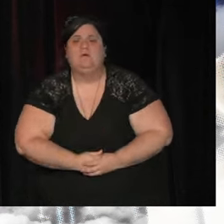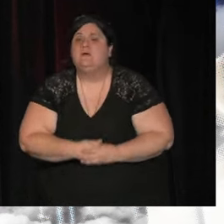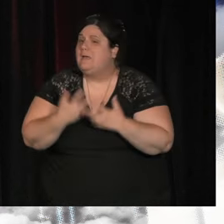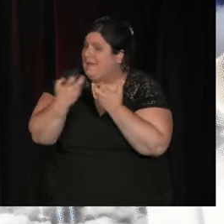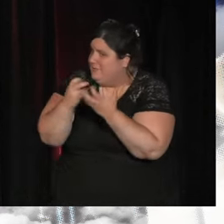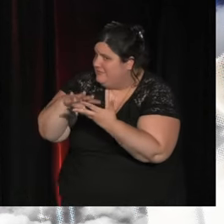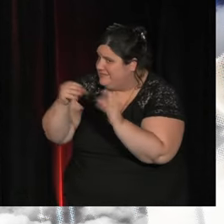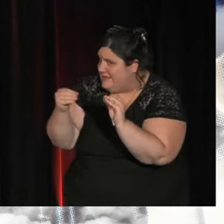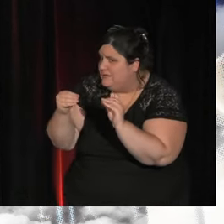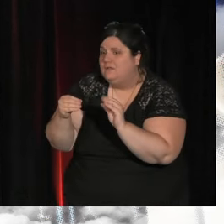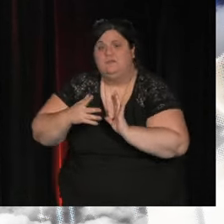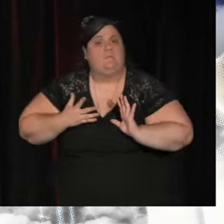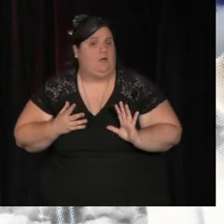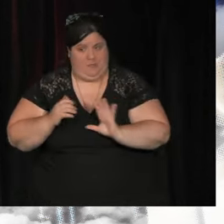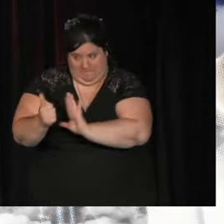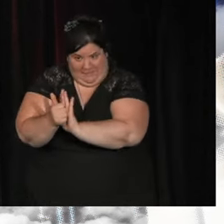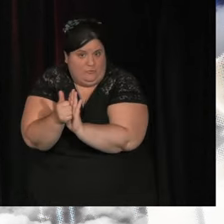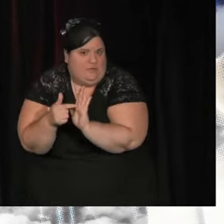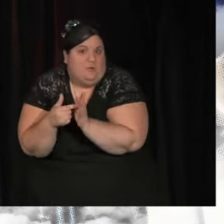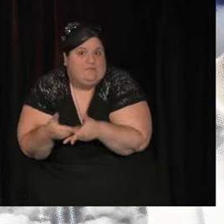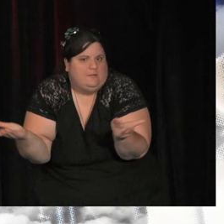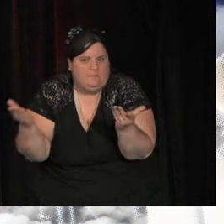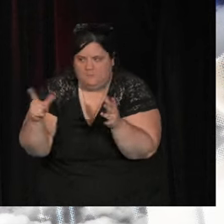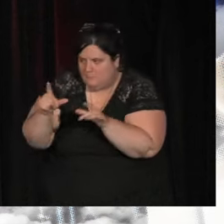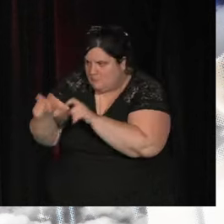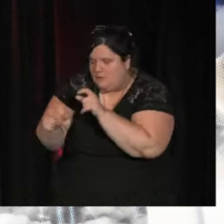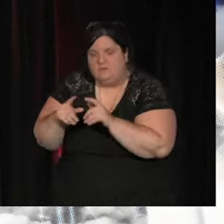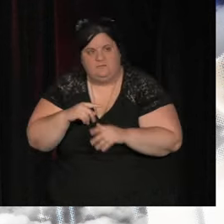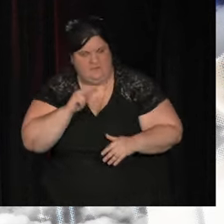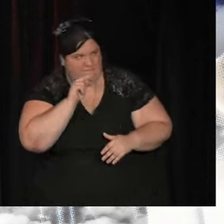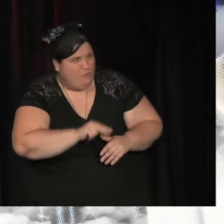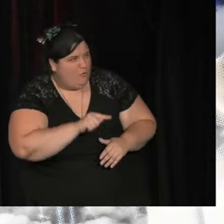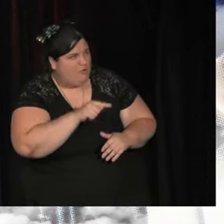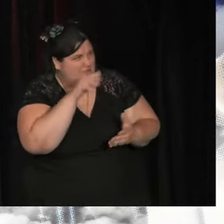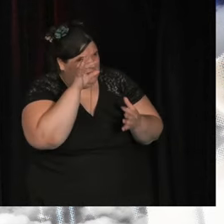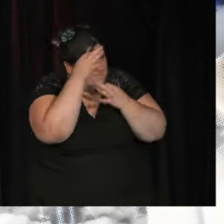Déjà, il y a des capacités plus simples, il y a des persos qui sont plus simples à manipuler quand même, qui ne demandent pas cette exigence de visée.